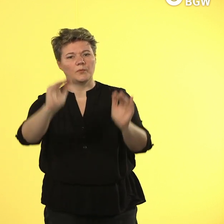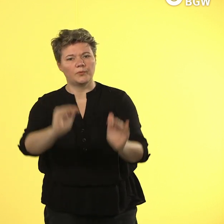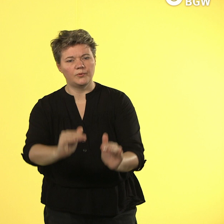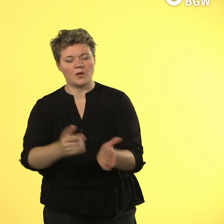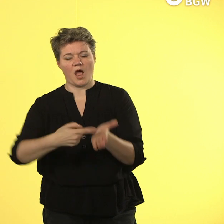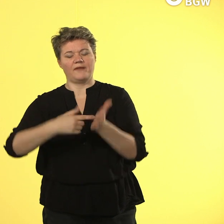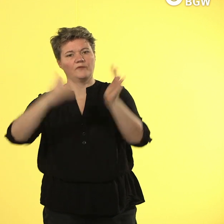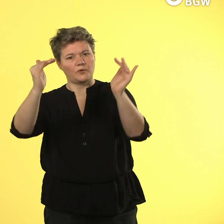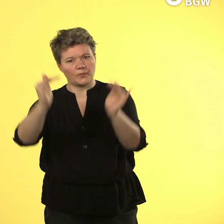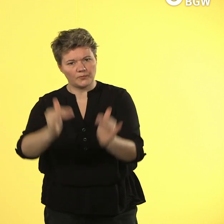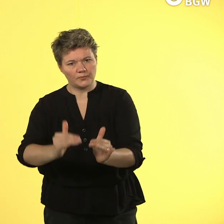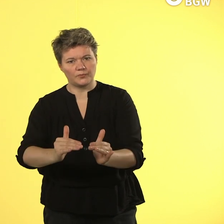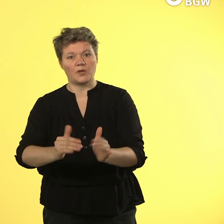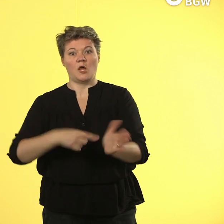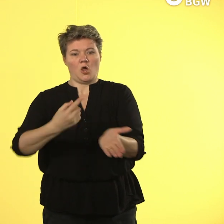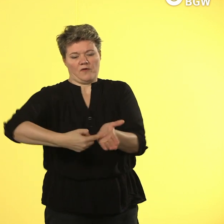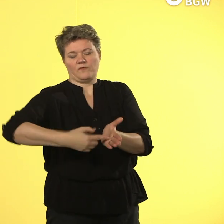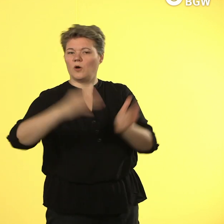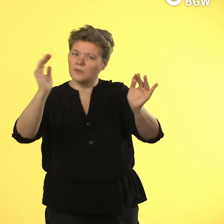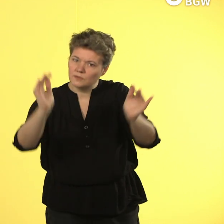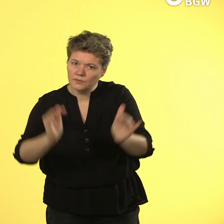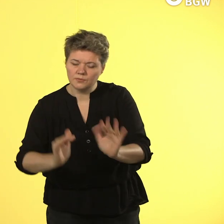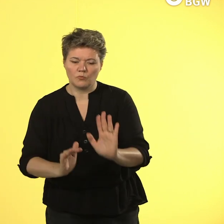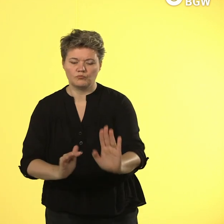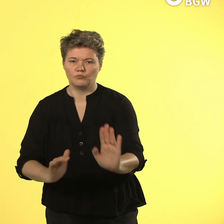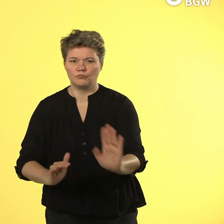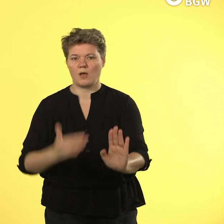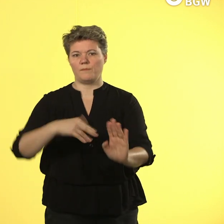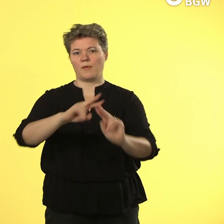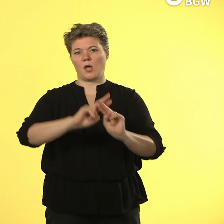Wir wollen eher dafür sorgen, dass es Momente gibt, wo es dieser Frau gut geht."